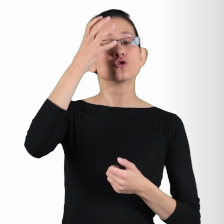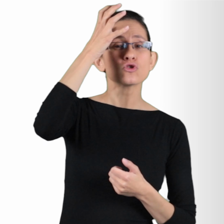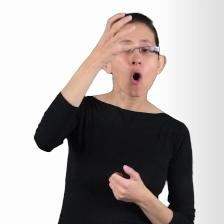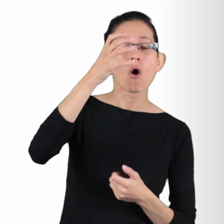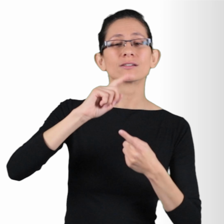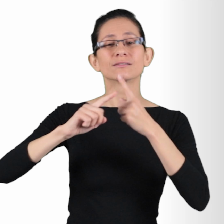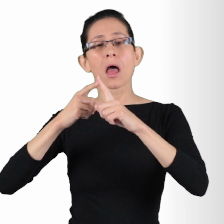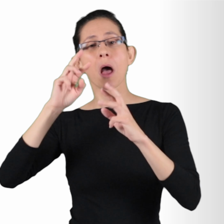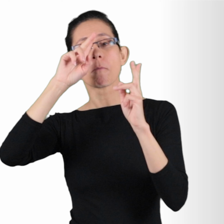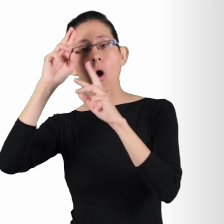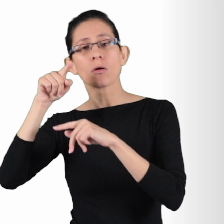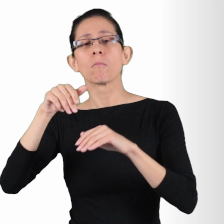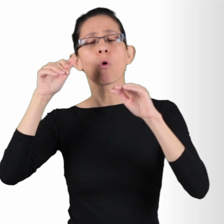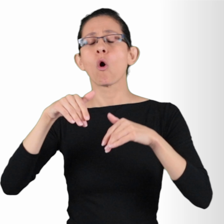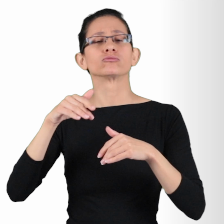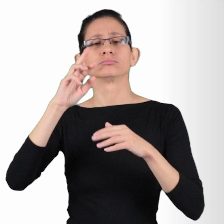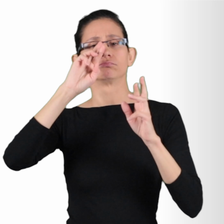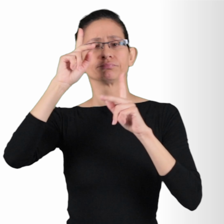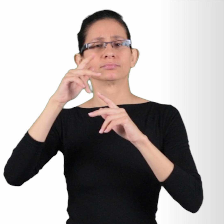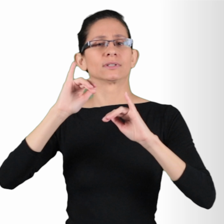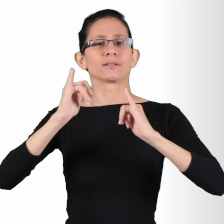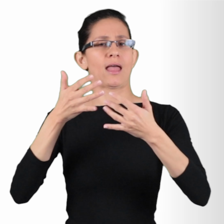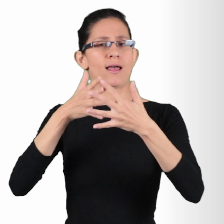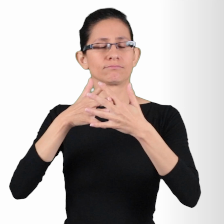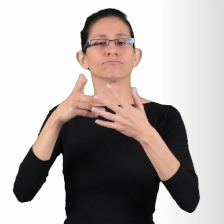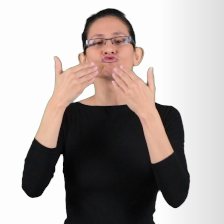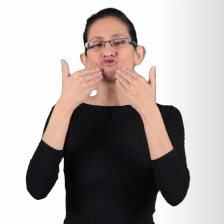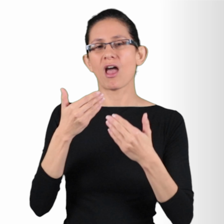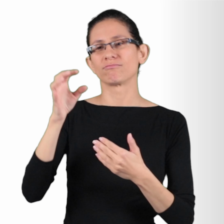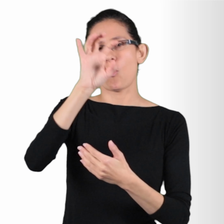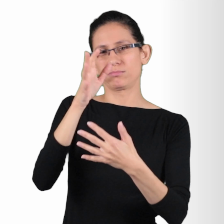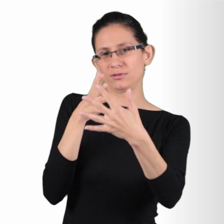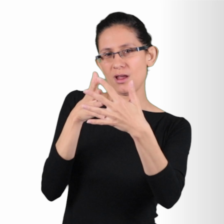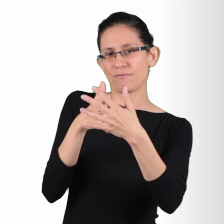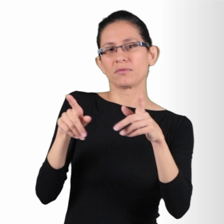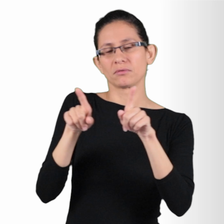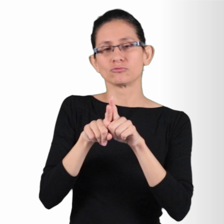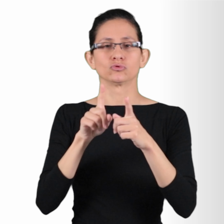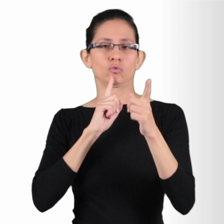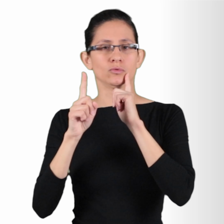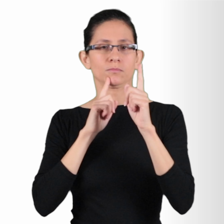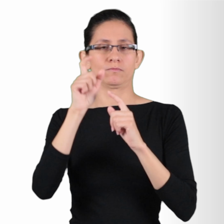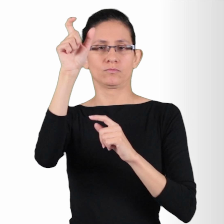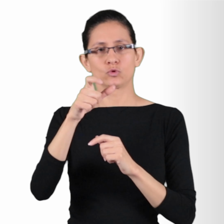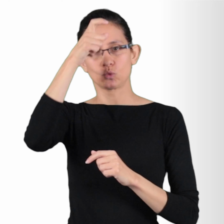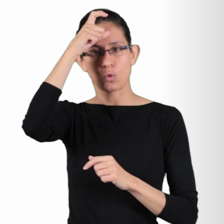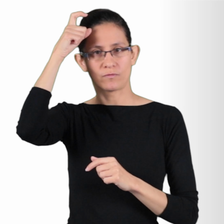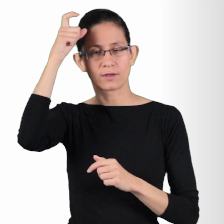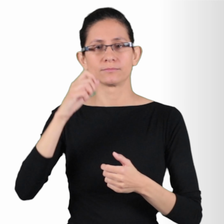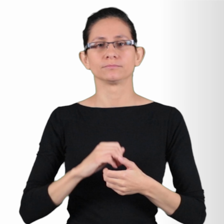Zdolności i style poznawcze można rozpoznawać przez obserwację lub rozmowę z człowiekiem.